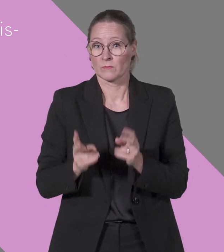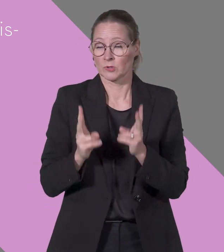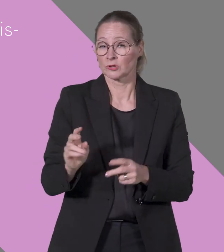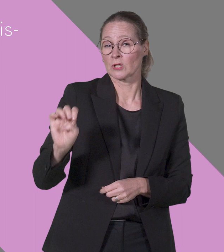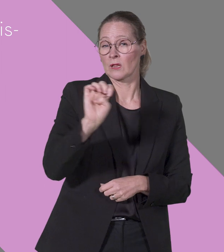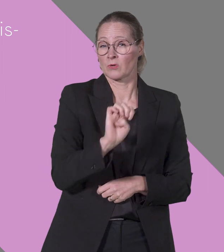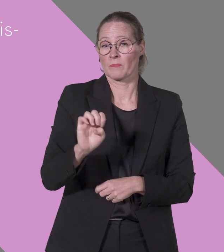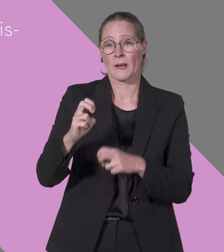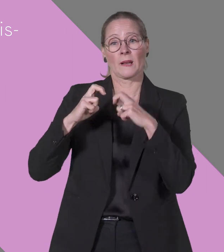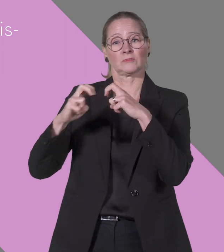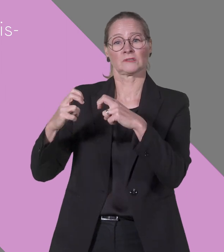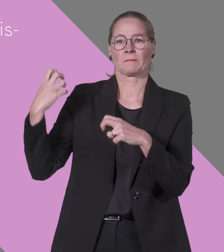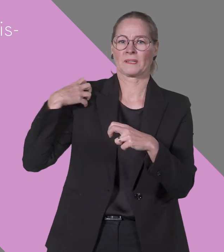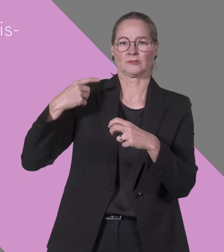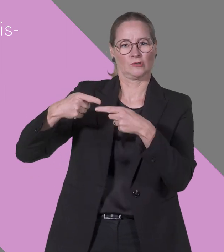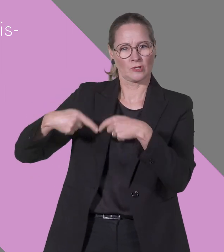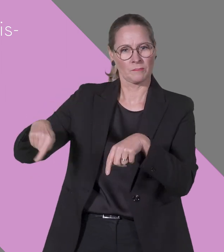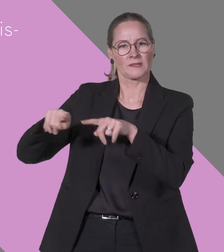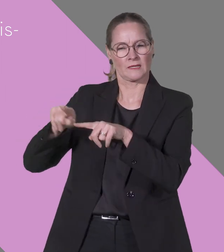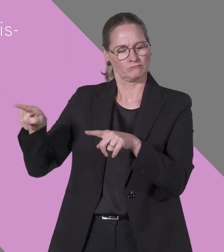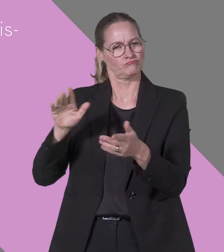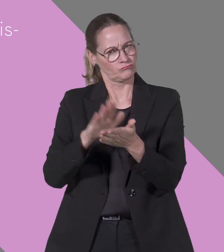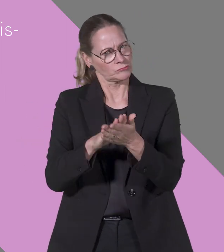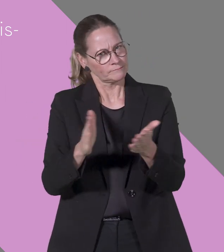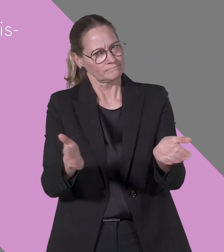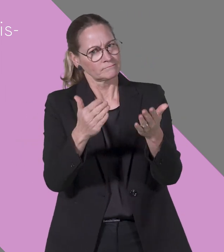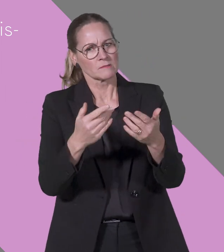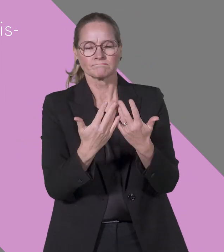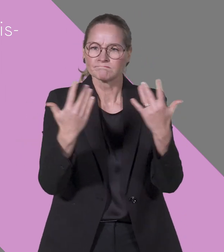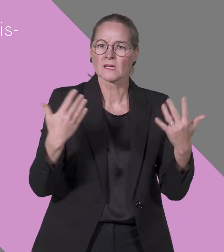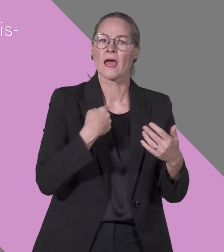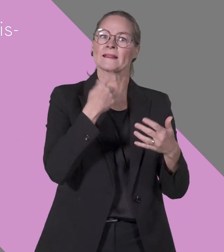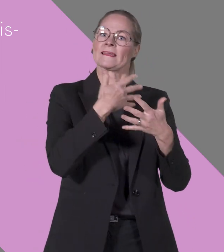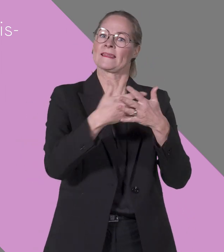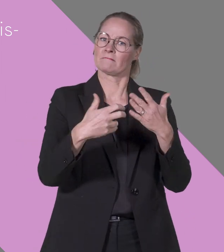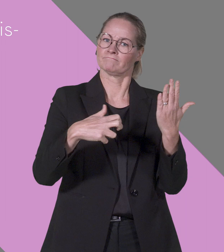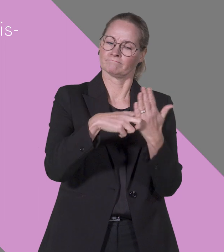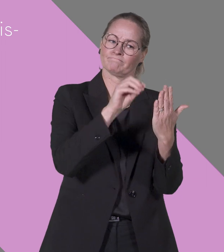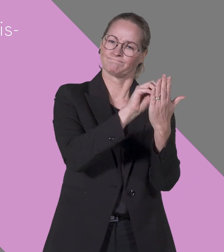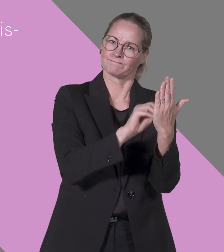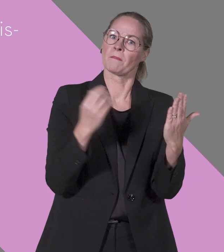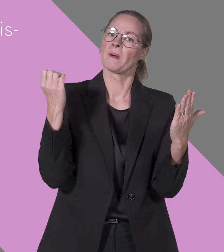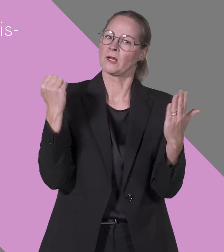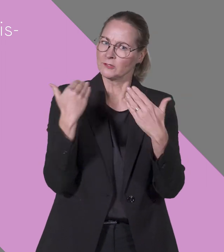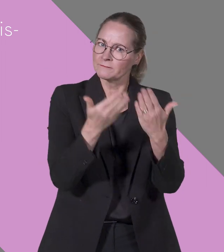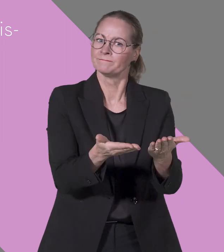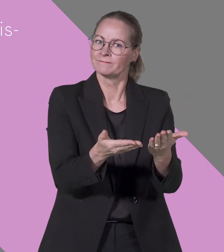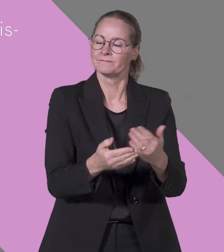Myös Euroopan neuvoston ministerikomitea suosittelee - useamman äidinkielen rekisteröinnin mahdollistamista.